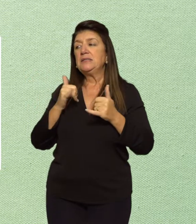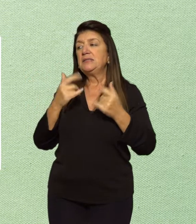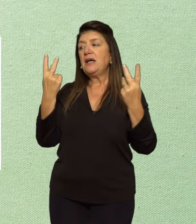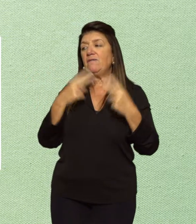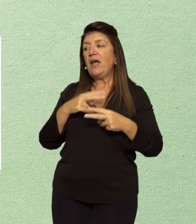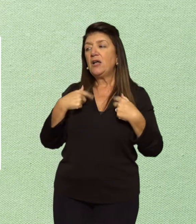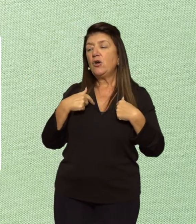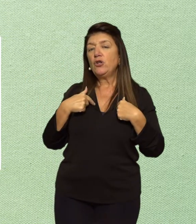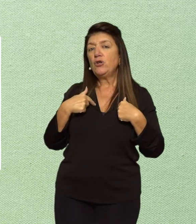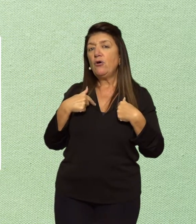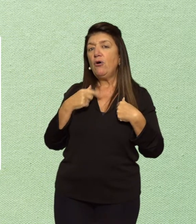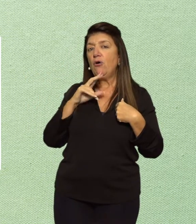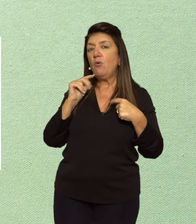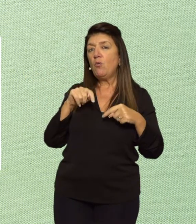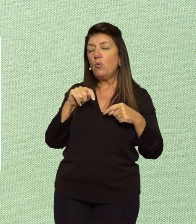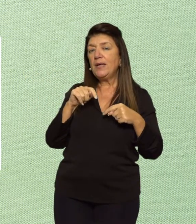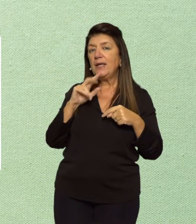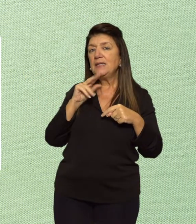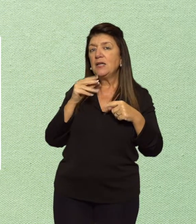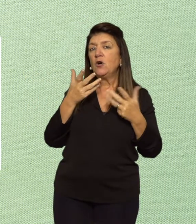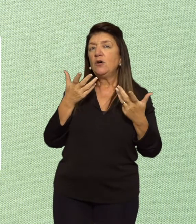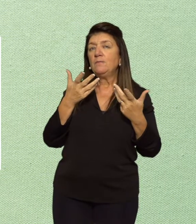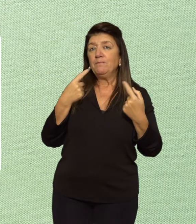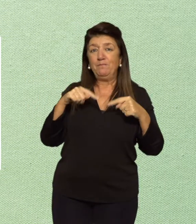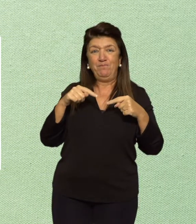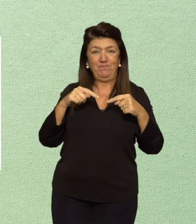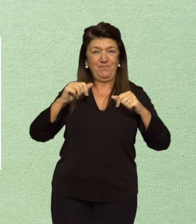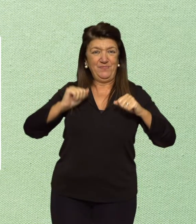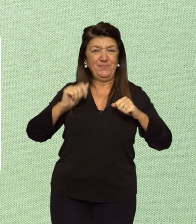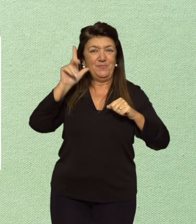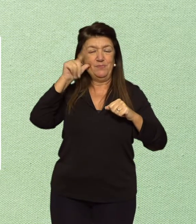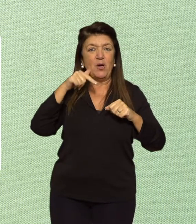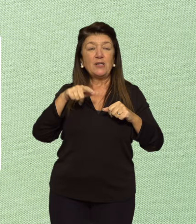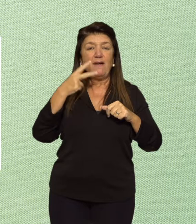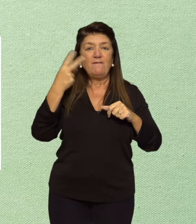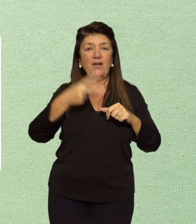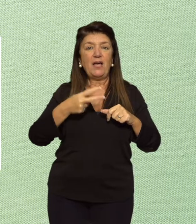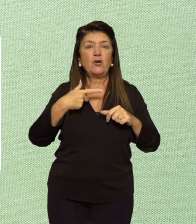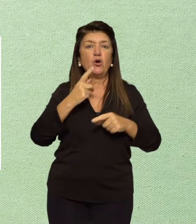podcast è anche importante dare proprio delle informazioni specifiche. Fare un po' di